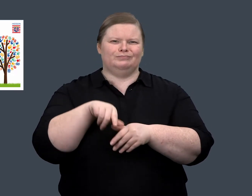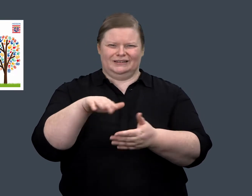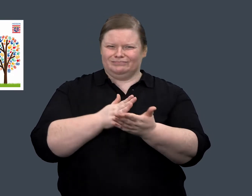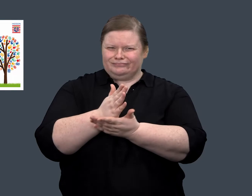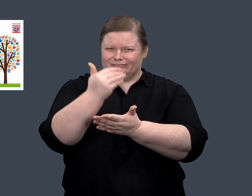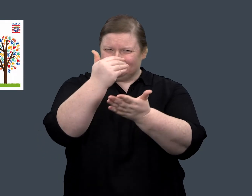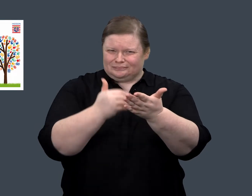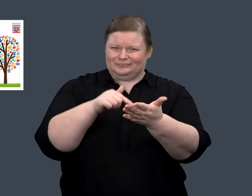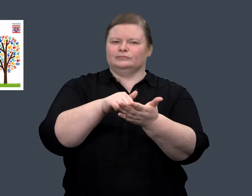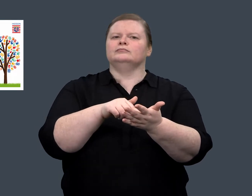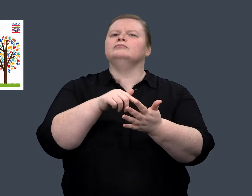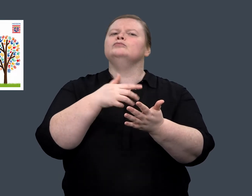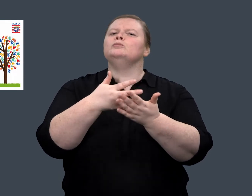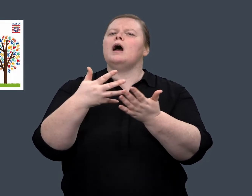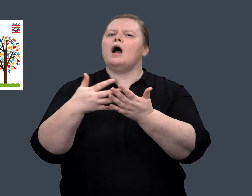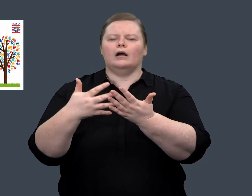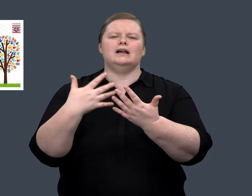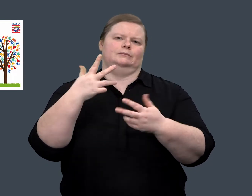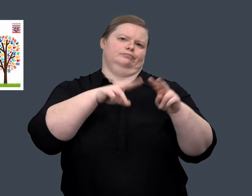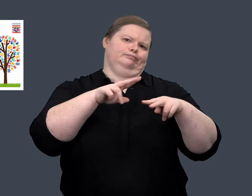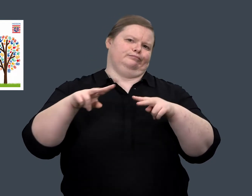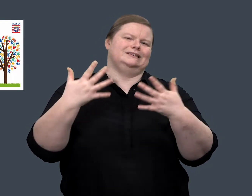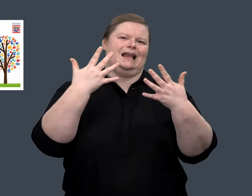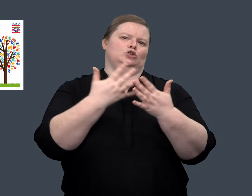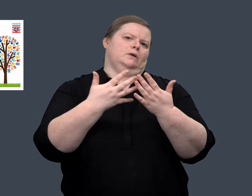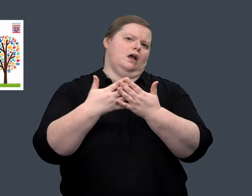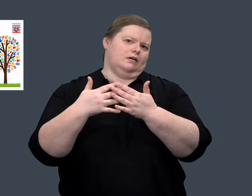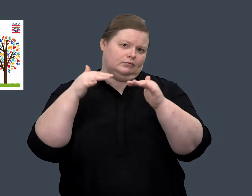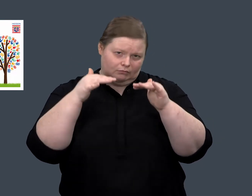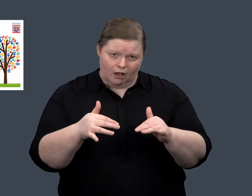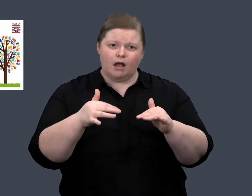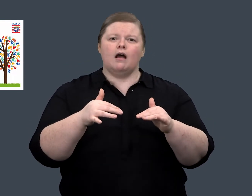Der Wegweiser ist in zehn Sprachen erhältlich,